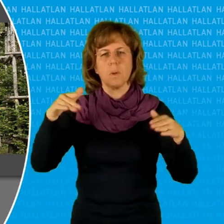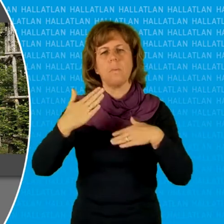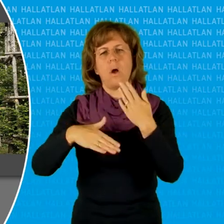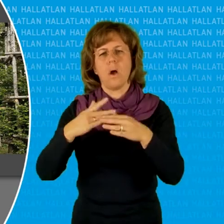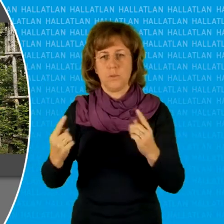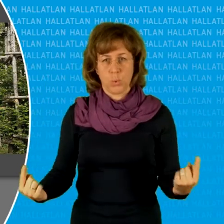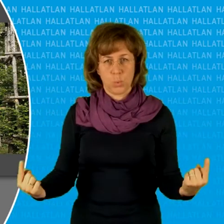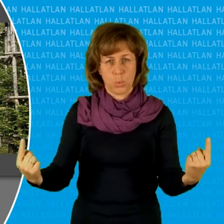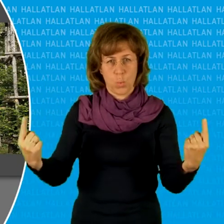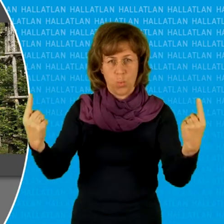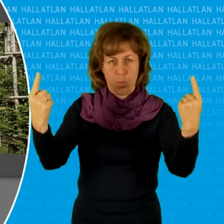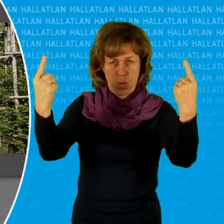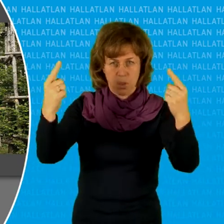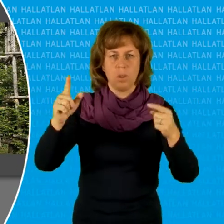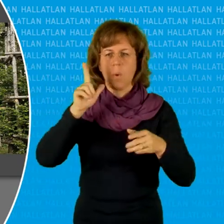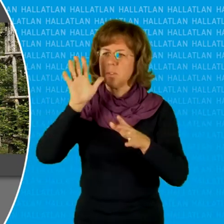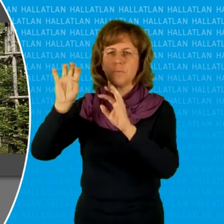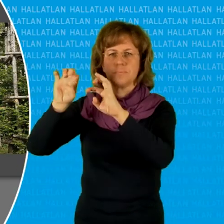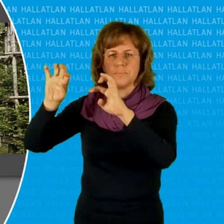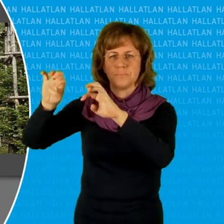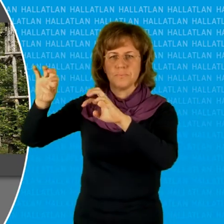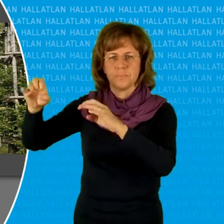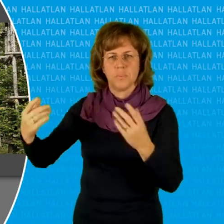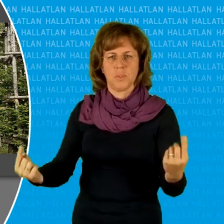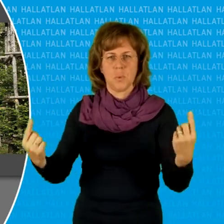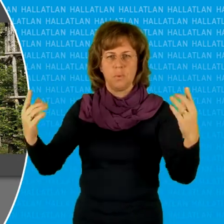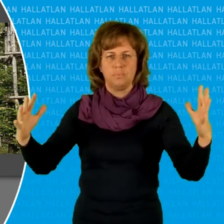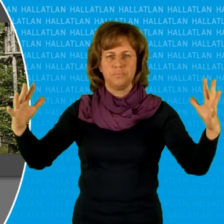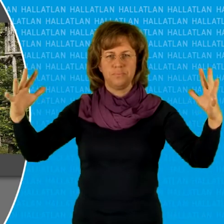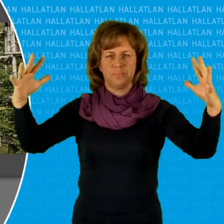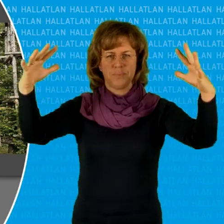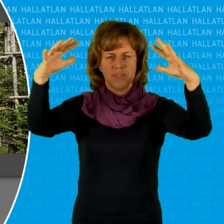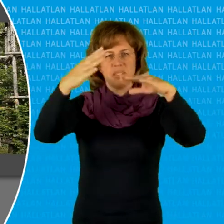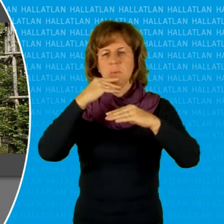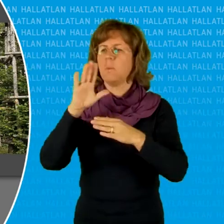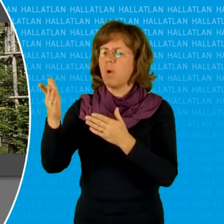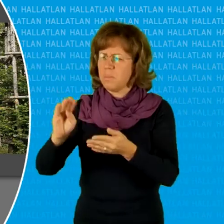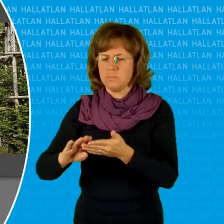de ahogy megnőnek, ezeket a tartószerkezeteket részben lebontják,